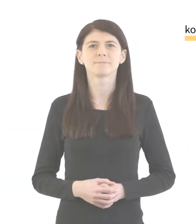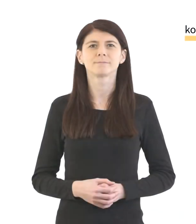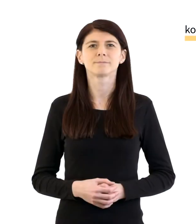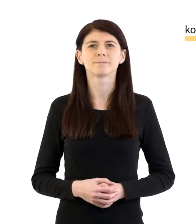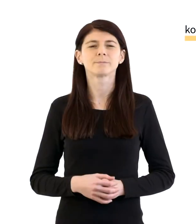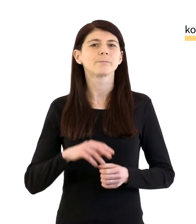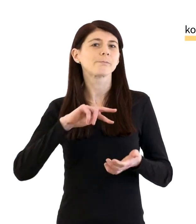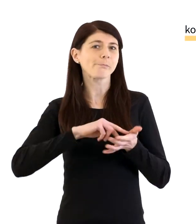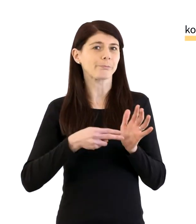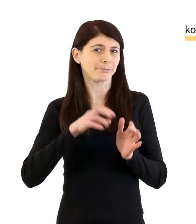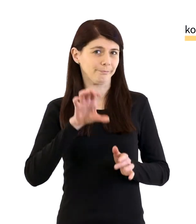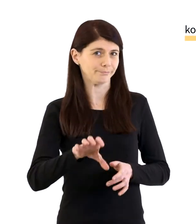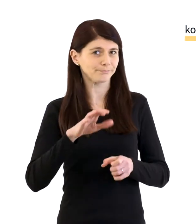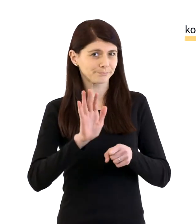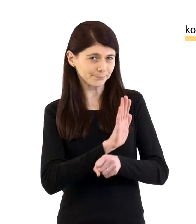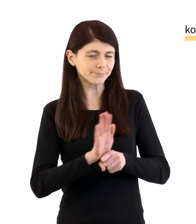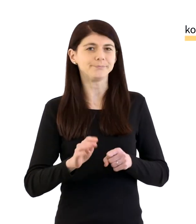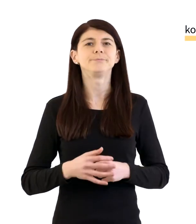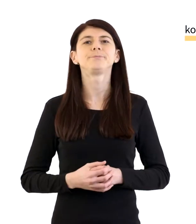Kosztorys / biznesplan